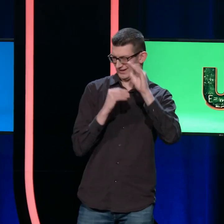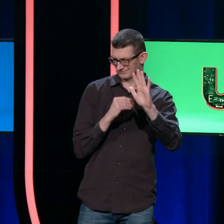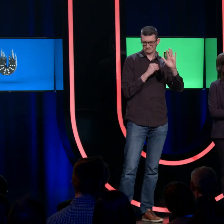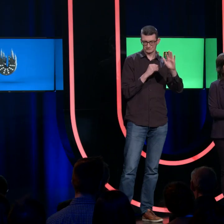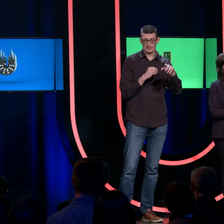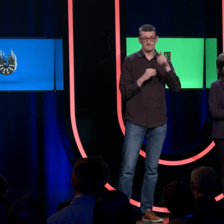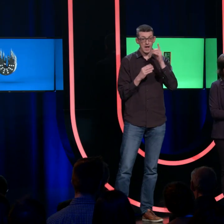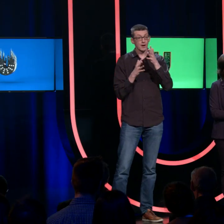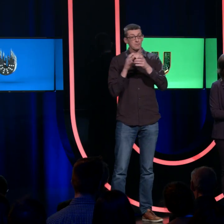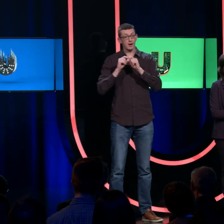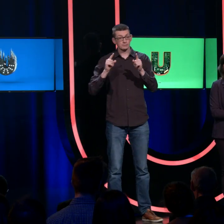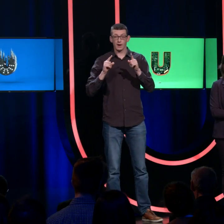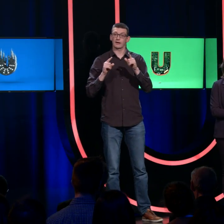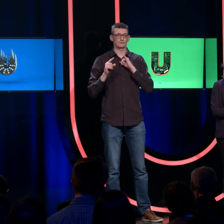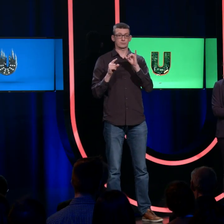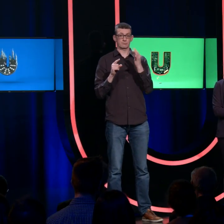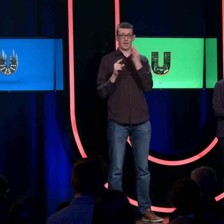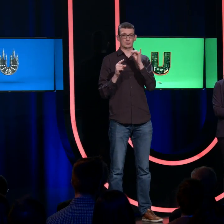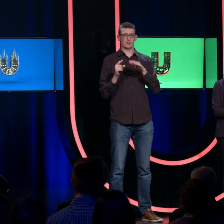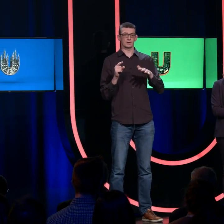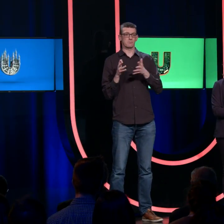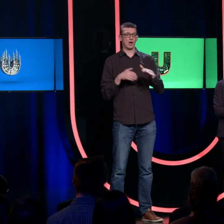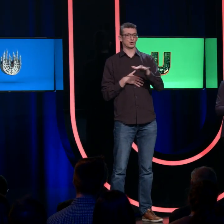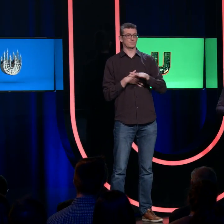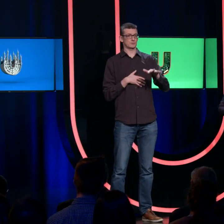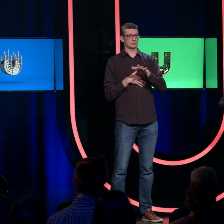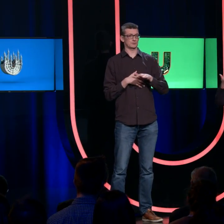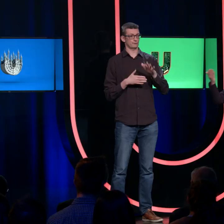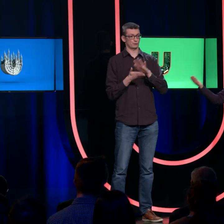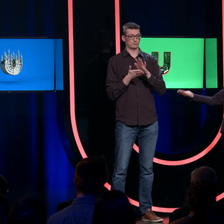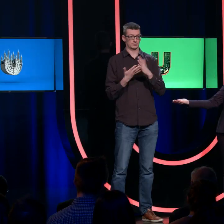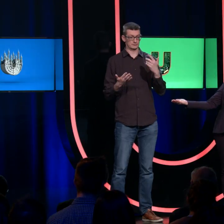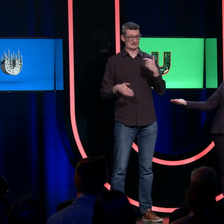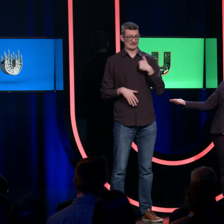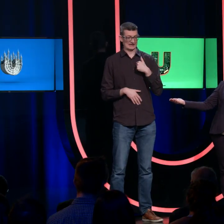dan gebruik ik de ruimte en dan voer ik het gebaar zo uit. Ik geef Kristof.